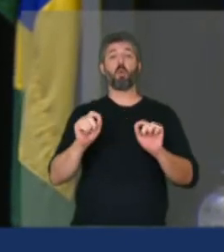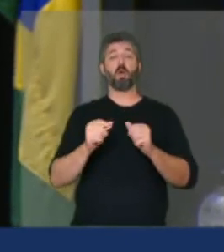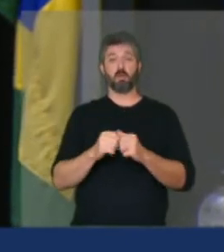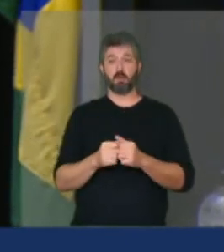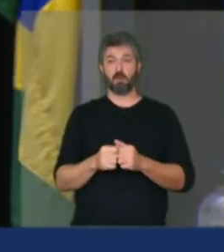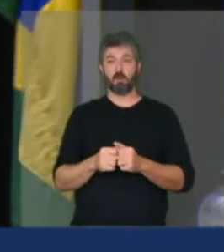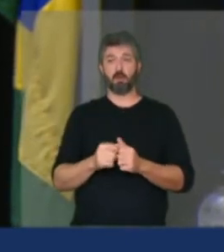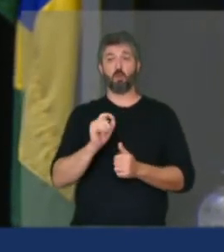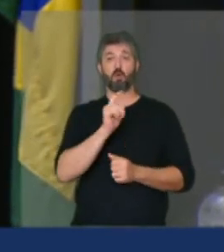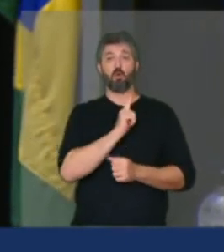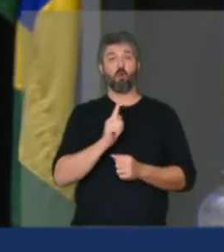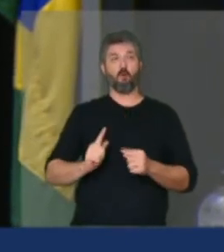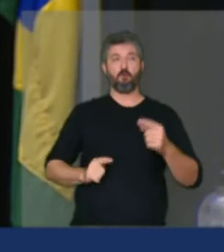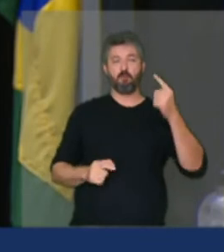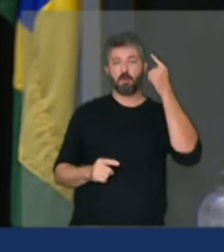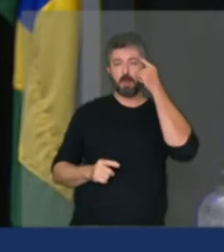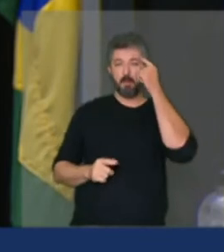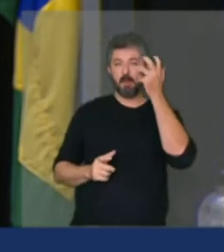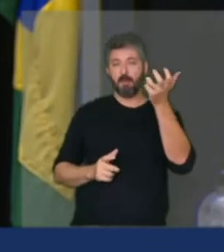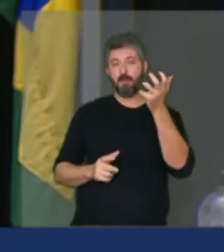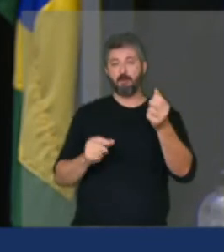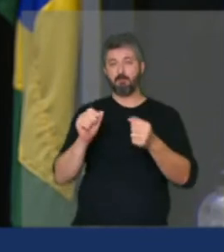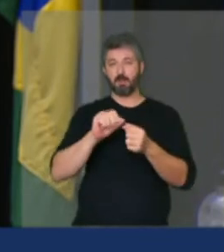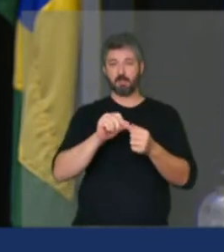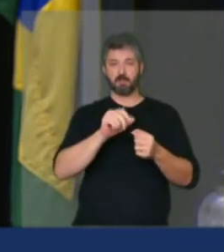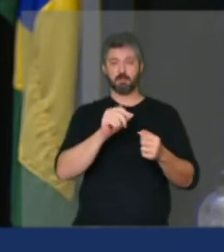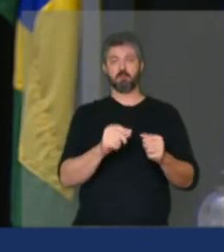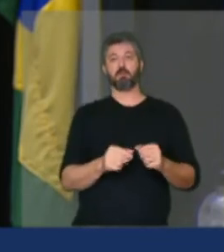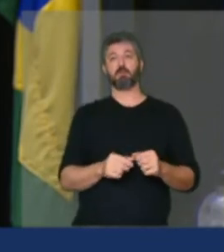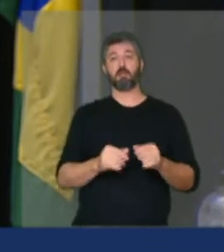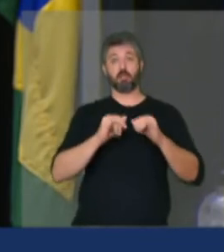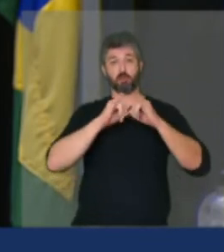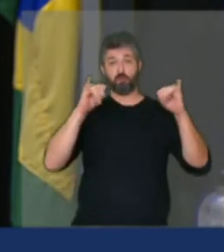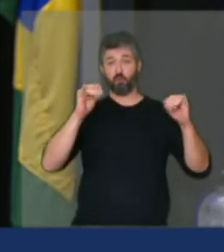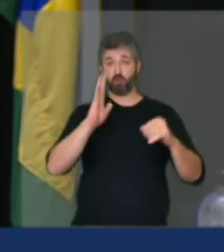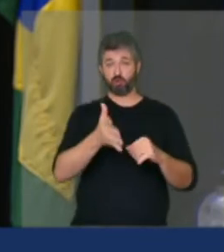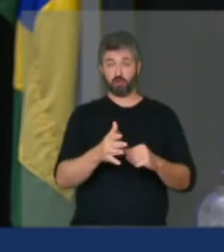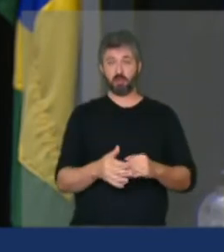ESTÁ PENSANDO EM FAZER, QUE JÁ NOTICIOU NA... OU SEJA,